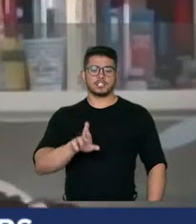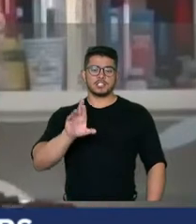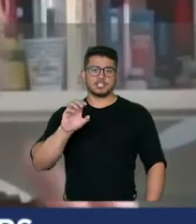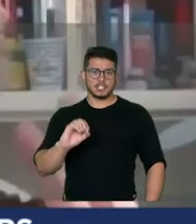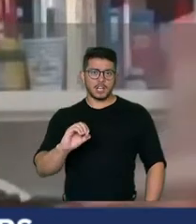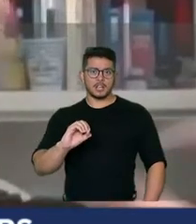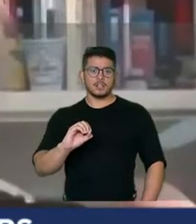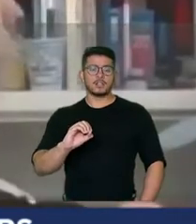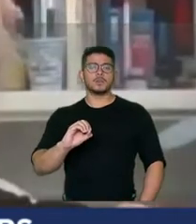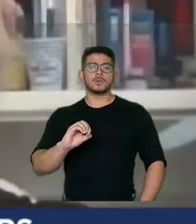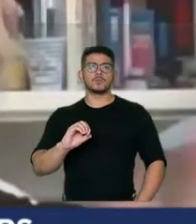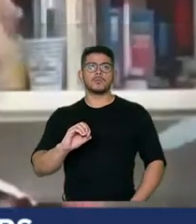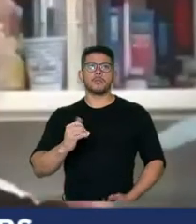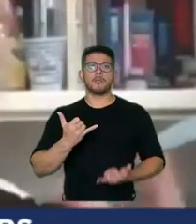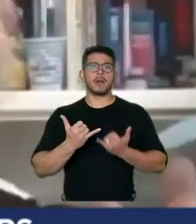GÊNERO APARECE E SEMPRE HÁ